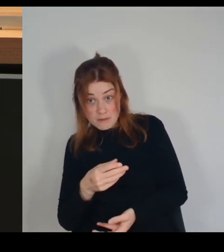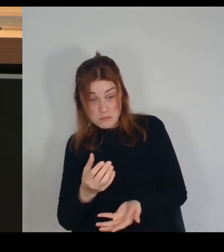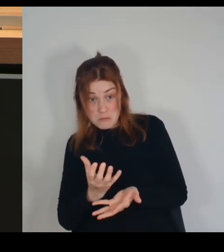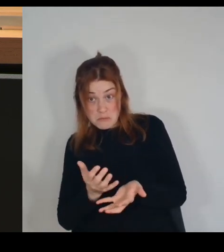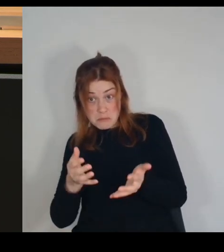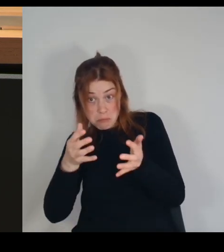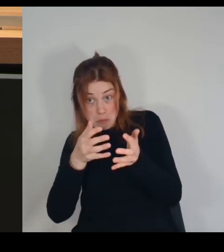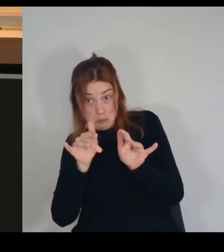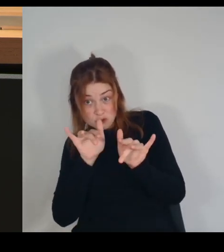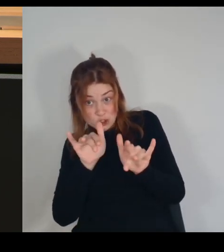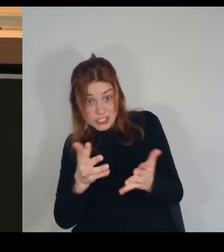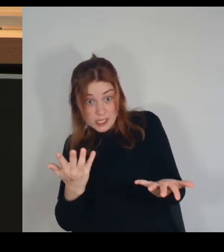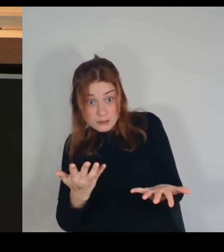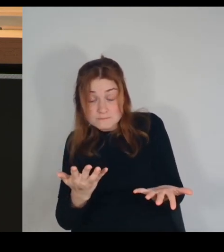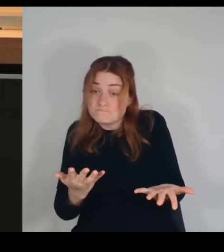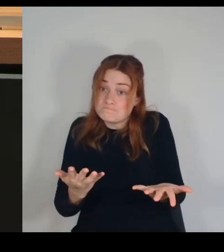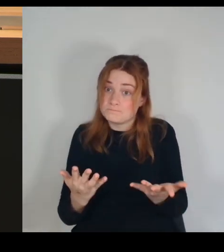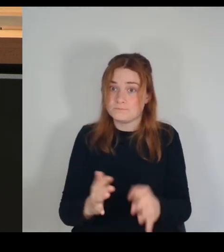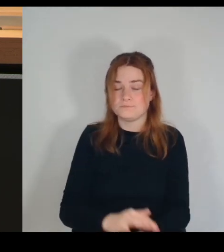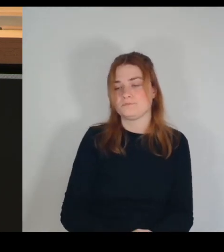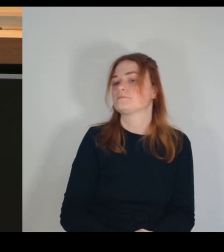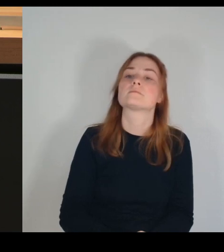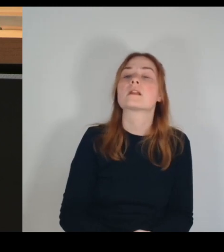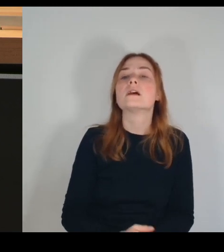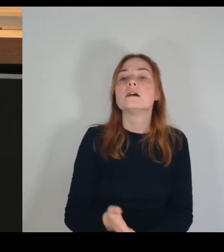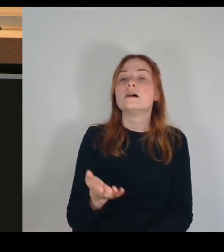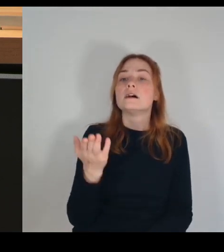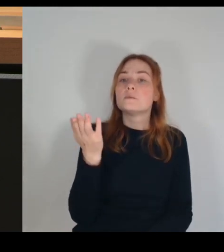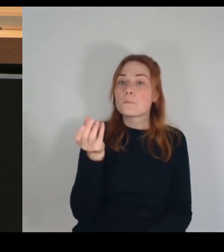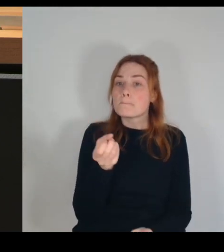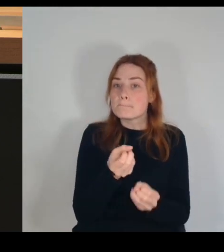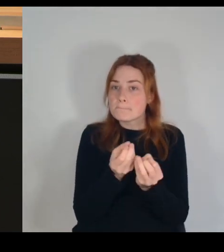ertüchtigt, dass sie die Übernahme der Schulreinigung anbieten können